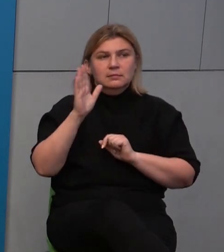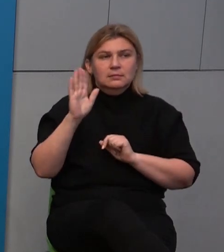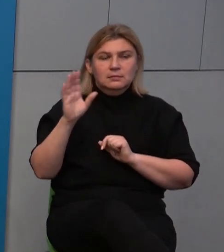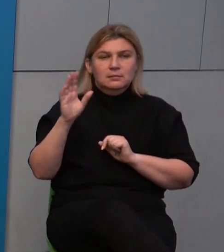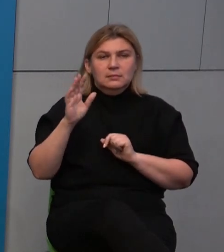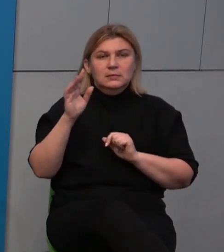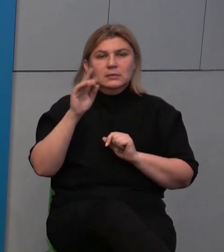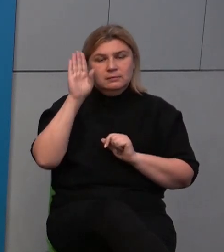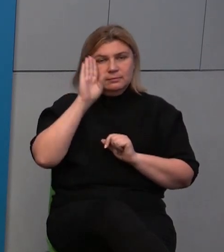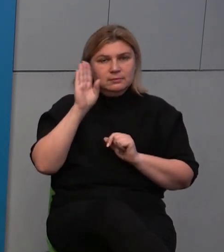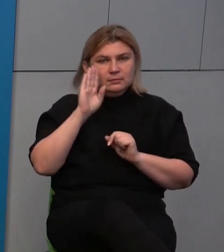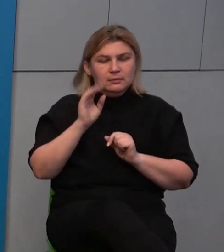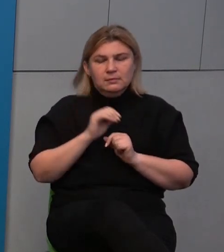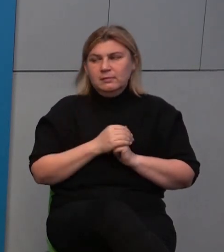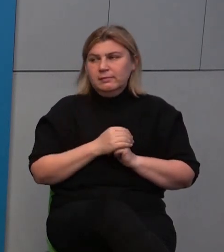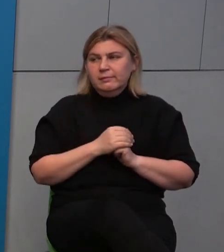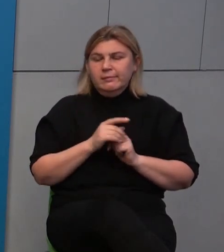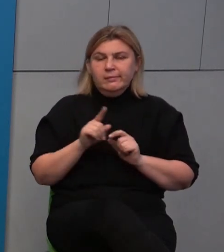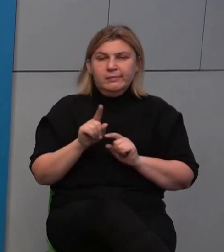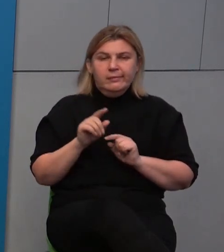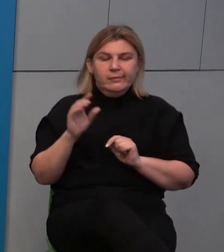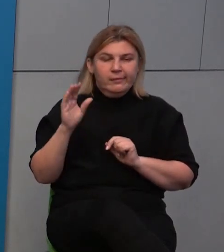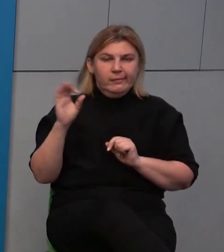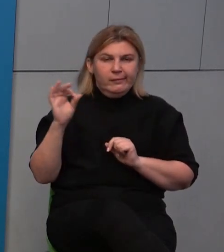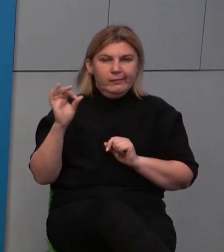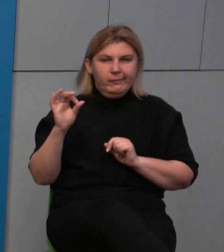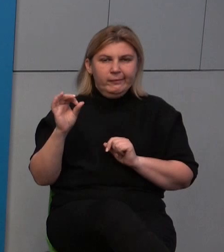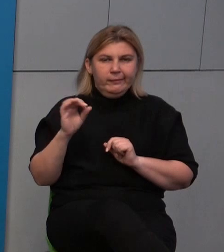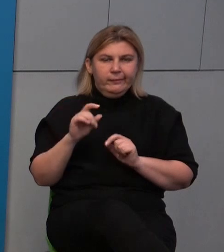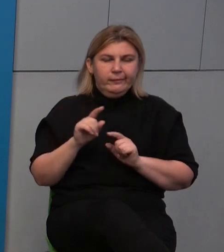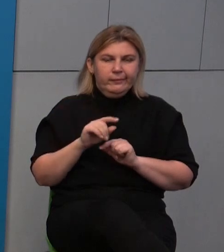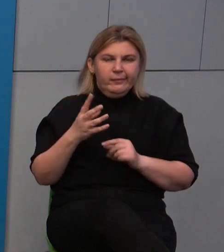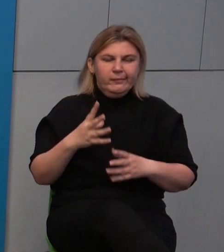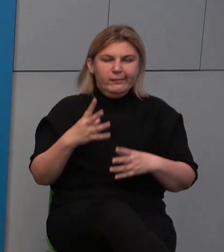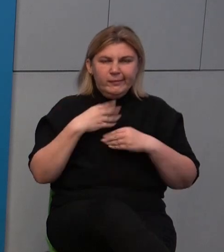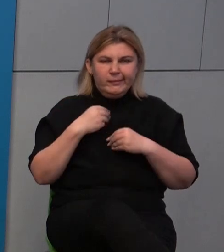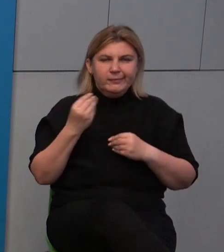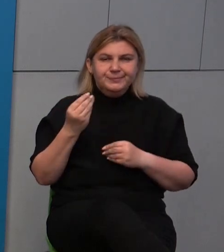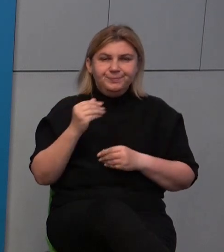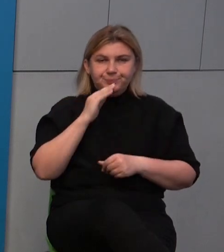z wątkami jakimiś tam SF-owymi po to, żeby dostał faktycznie pieniądze, bo na to były zamówienia.